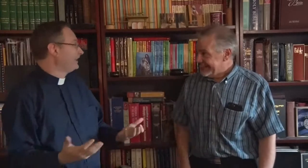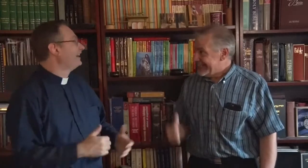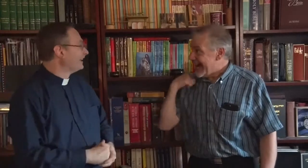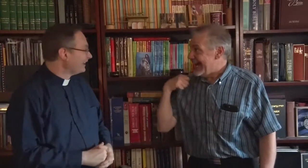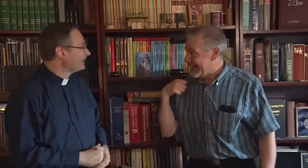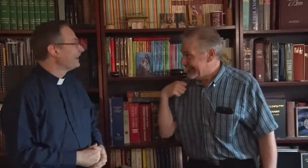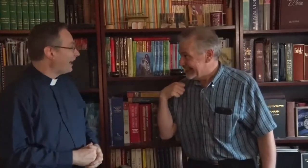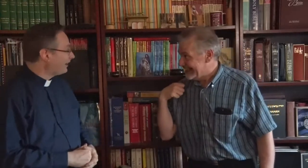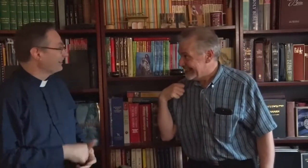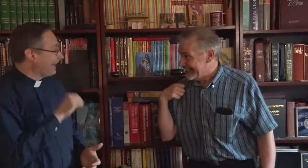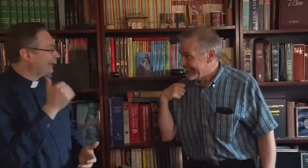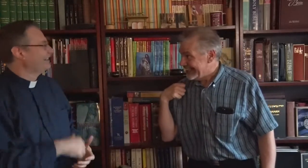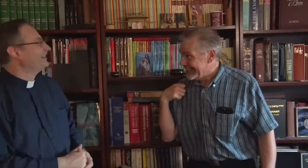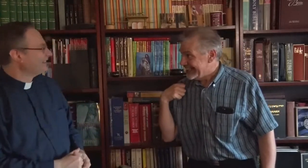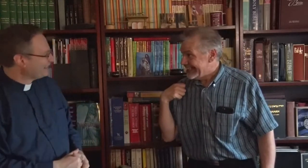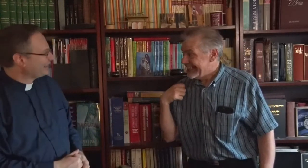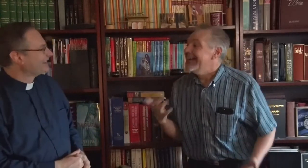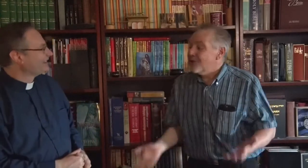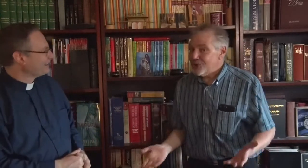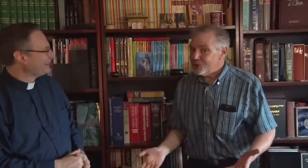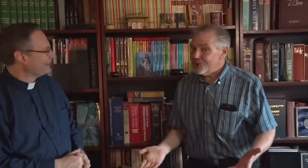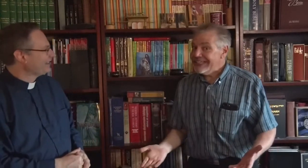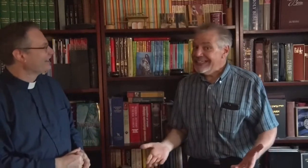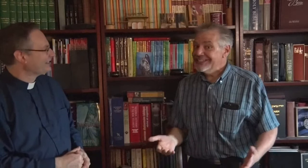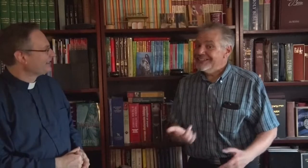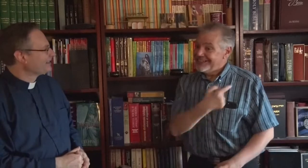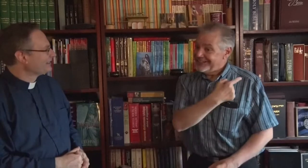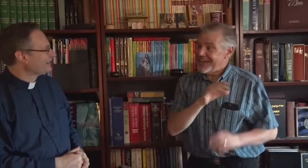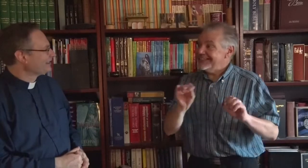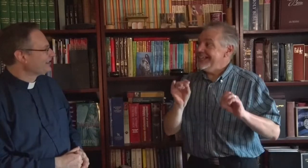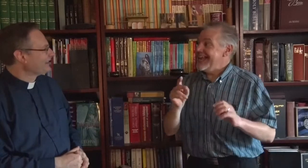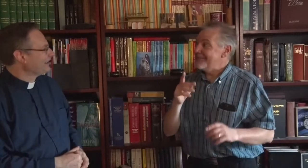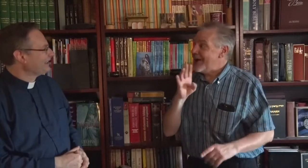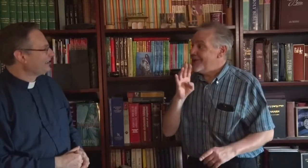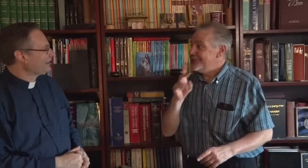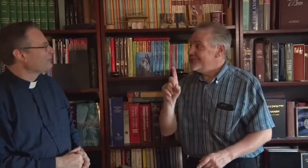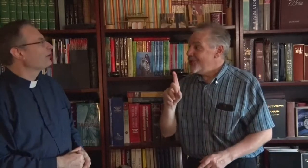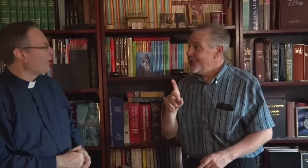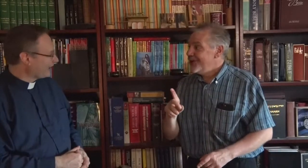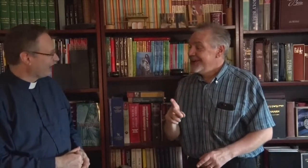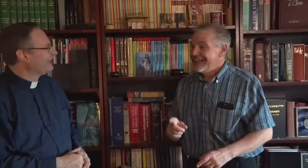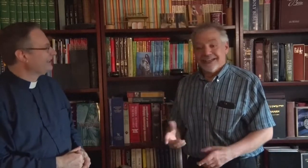Hier! Ah hier. Et aujourd’hui j’enseignais la Parole de Dieu.